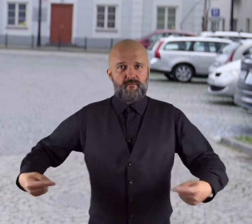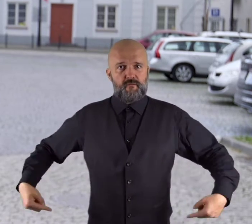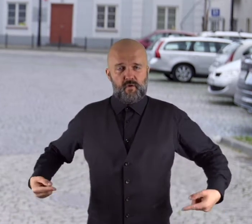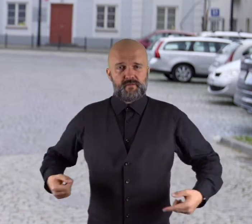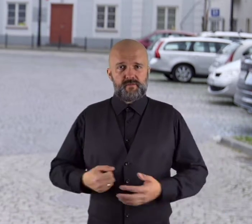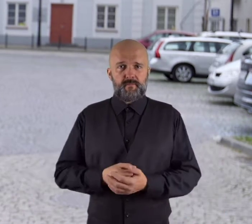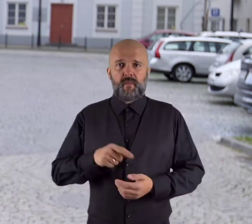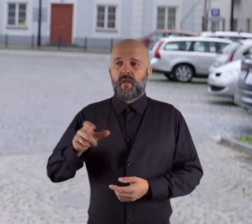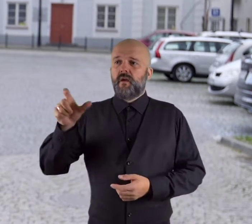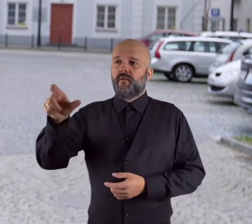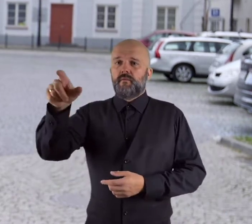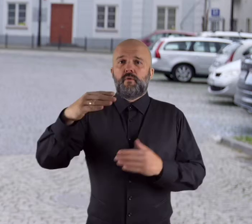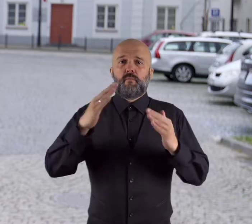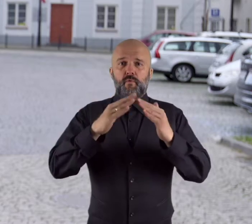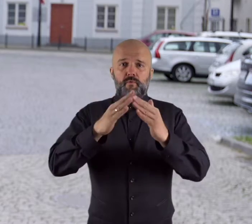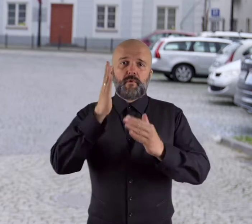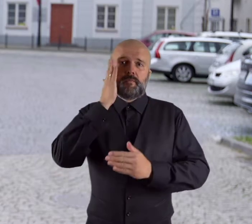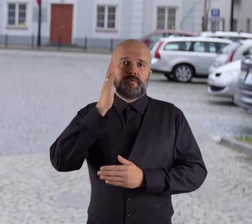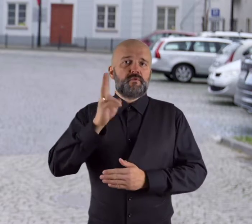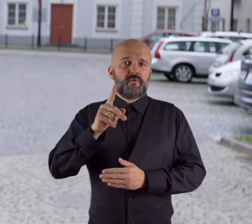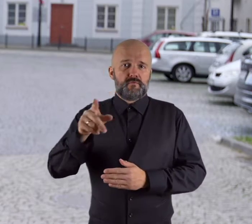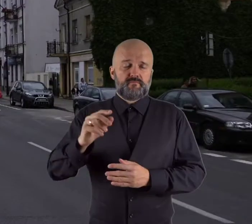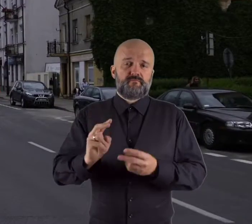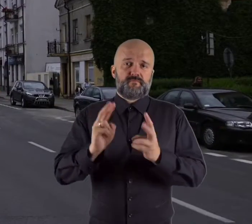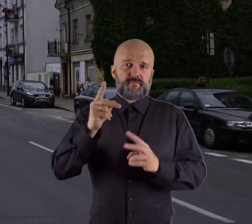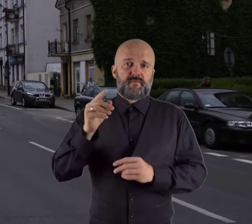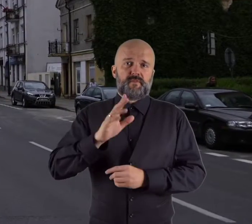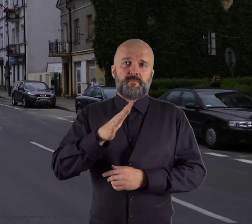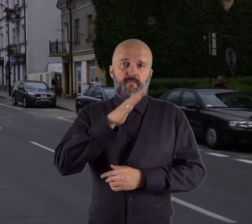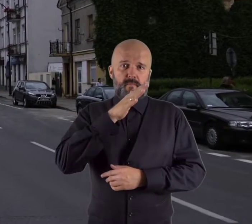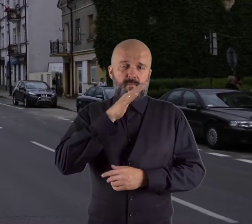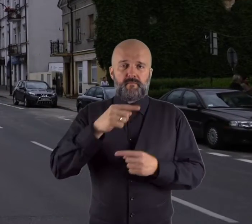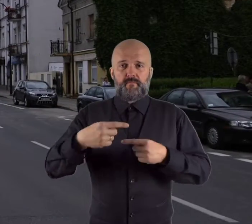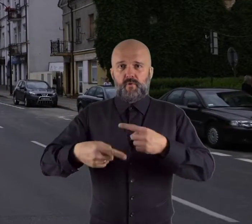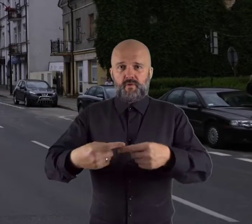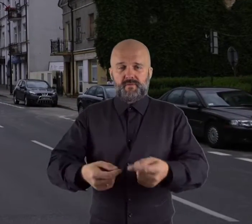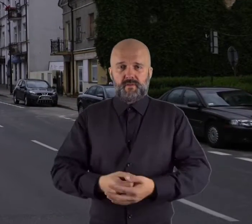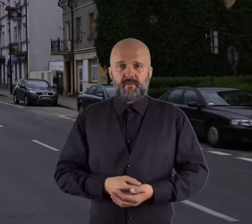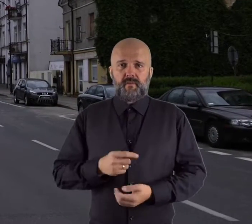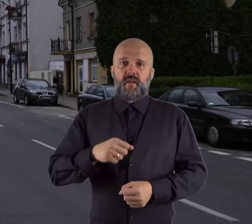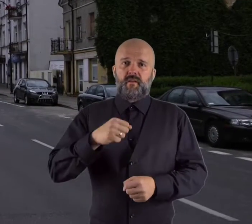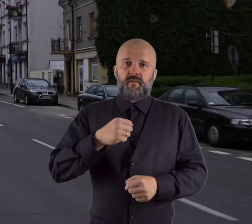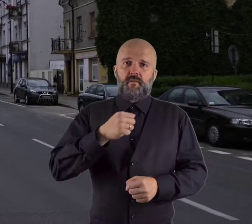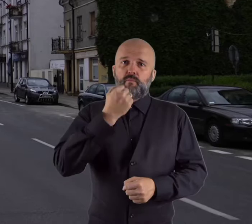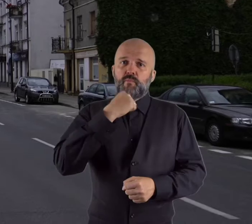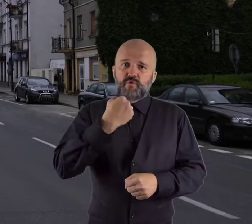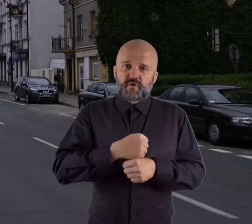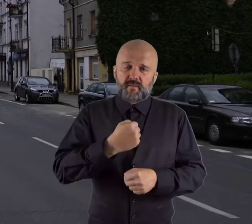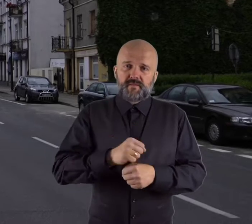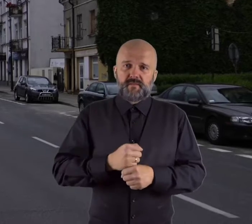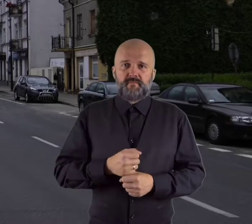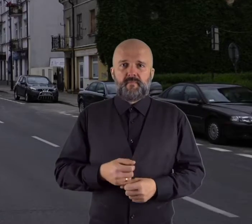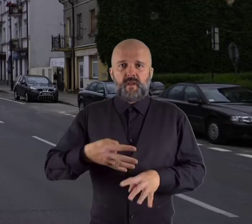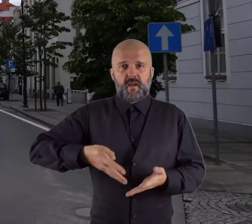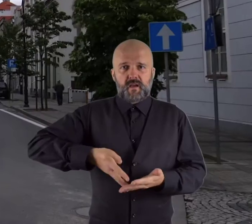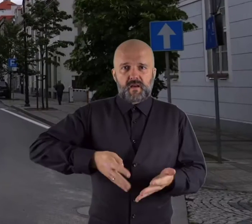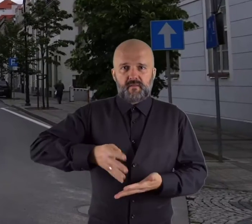Natomiast w budynkach mieszkali płocczanie pochodzenia żydowskiego; przede wszystkim szewcy, krawcy, piekarze.